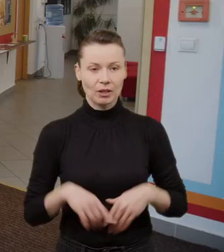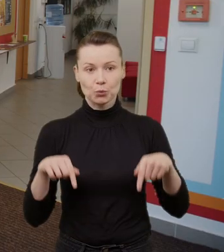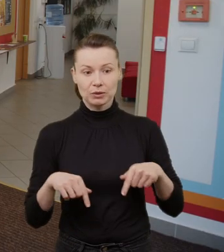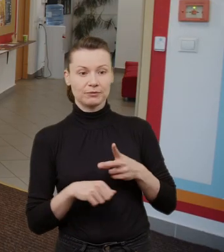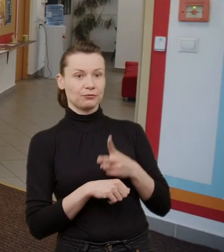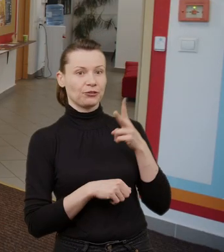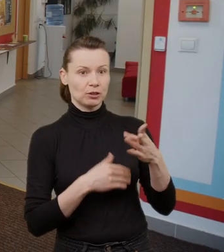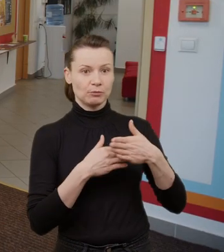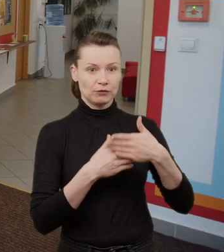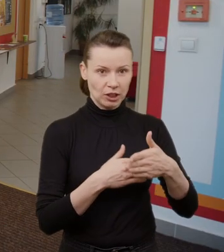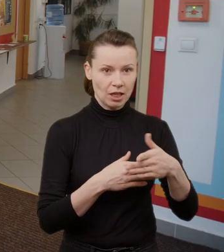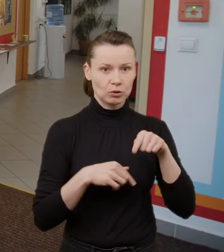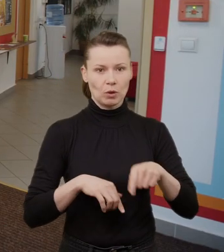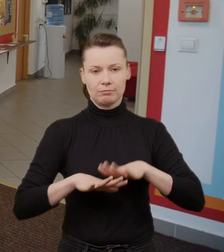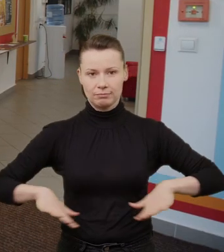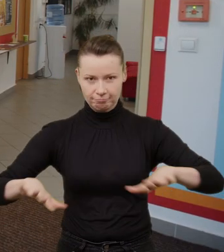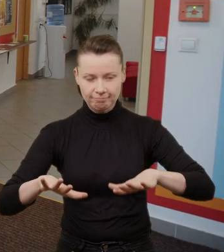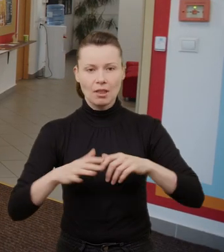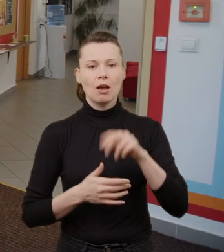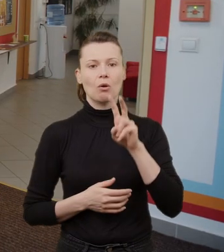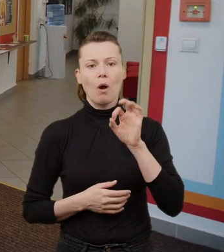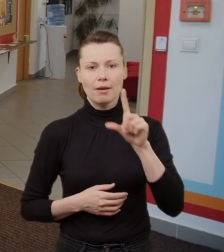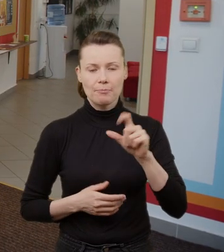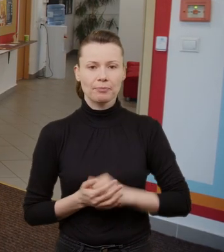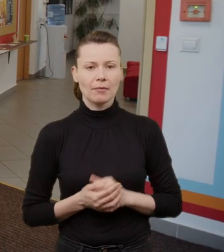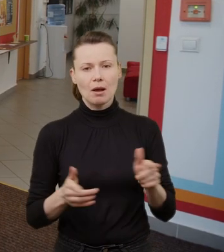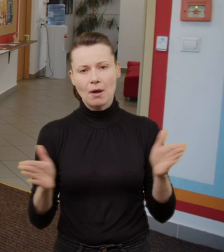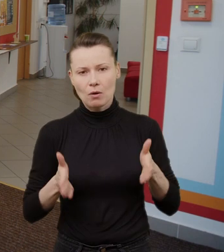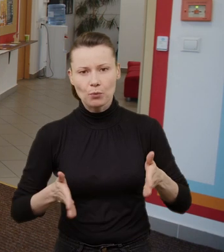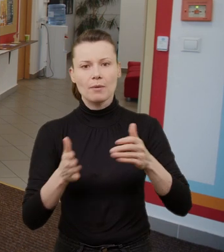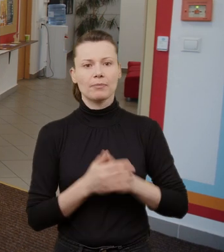Rafał: Po przejściu przez drzwi główne znajdziesz się w holu. To niewielkie pomieszczenie.